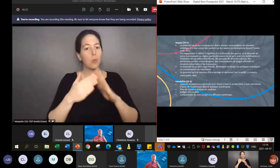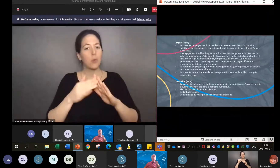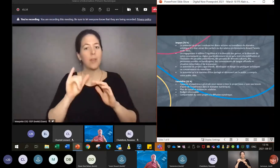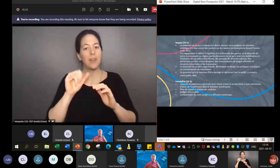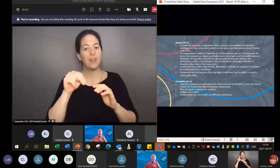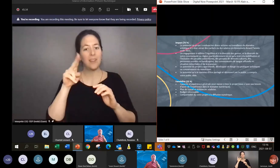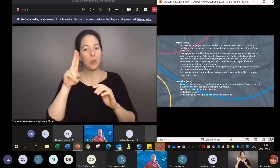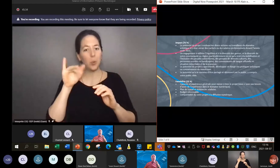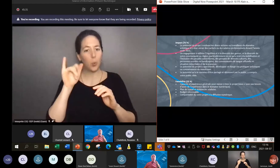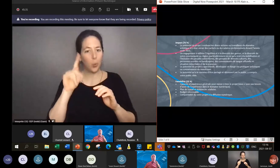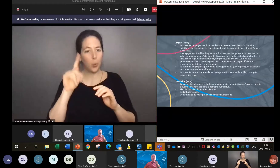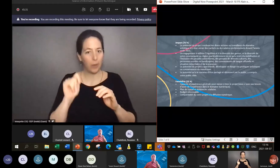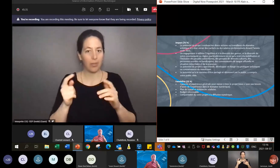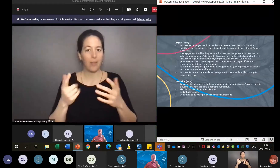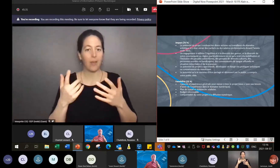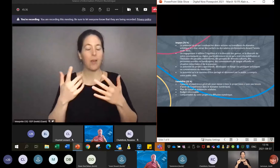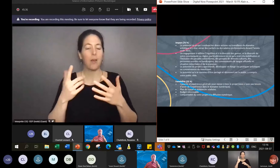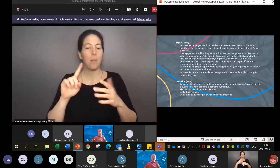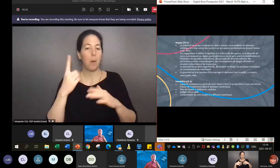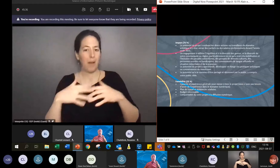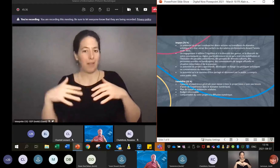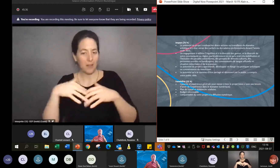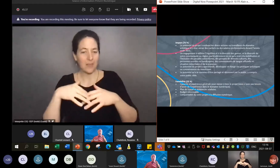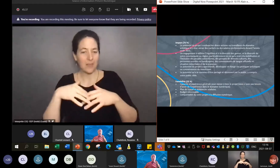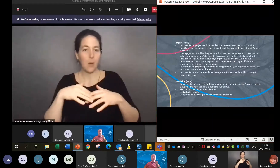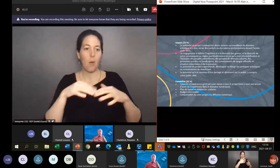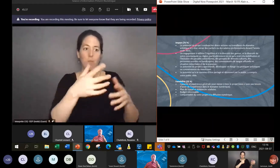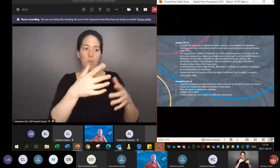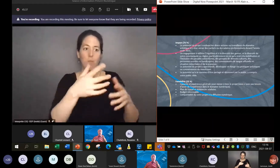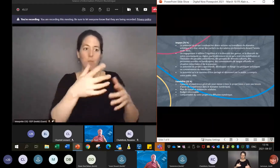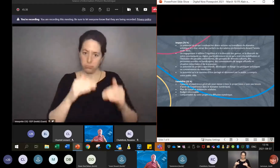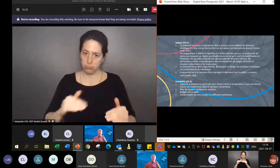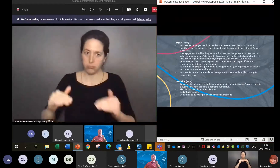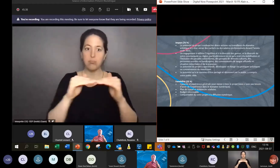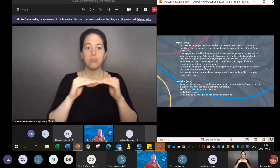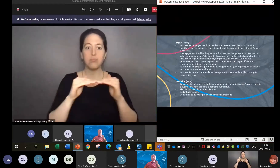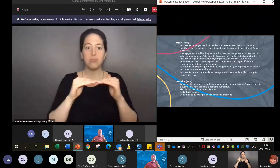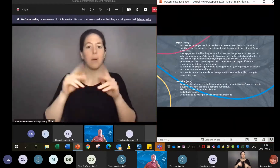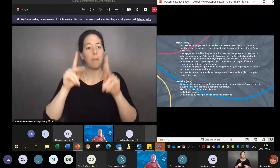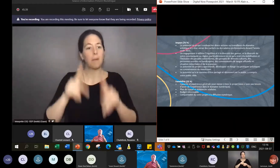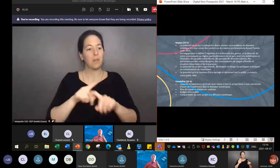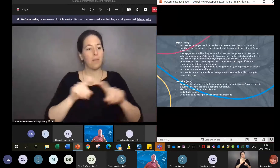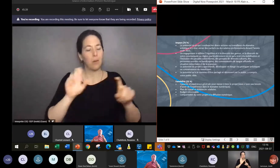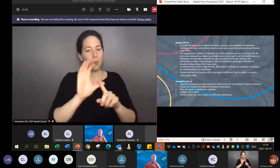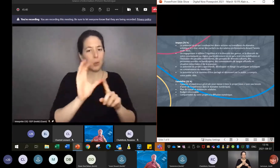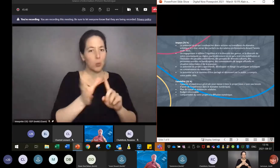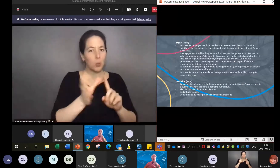Nations, des groupes de diverses cultures, des personnes sourdes ou handicapées, des